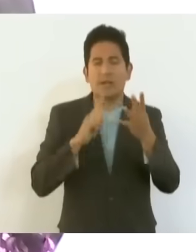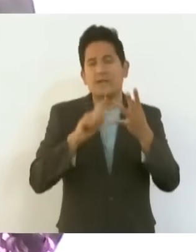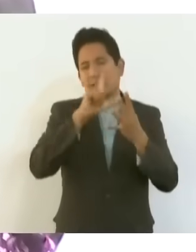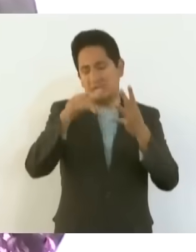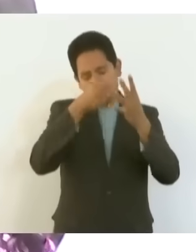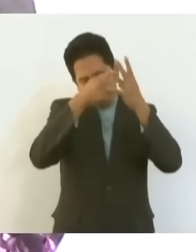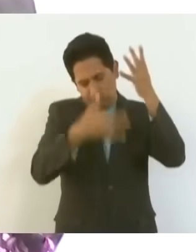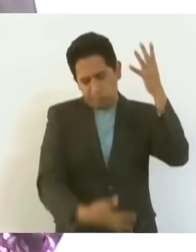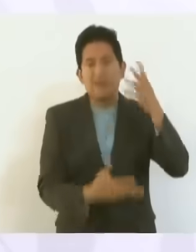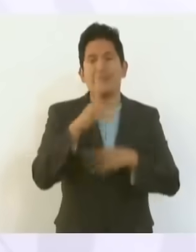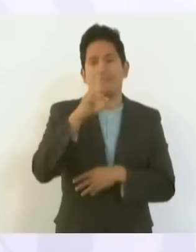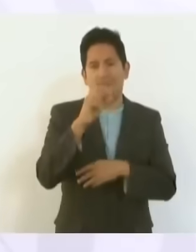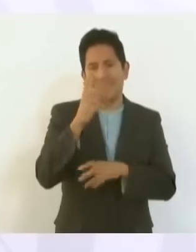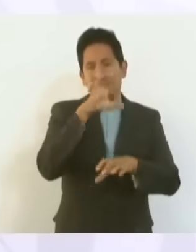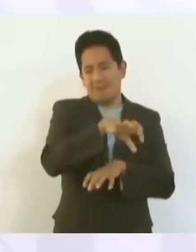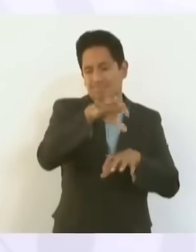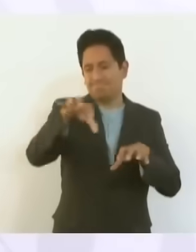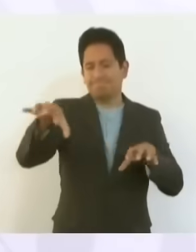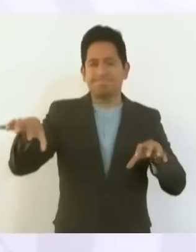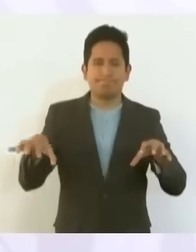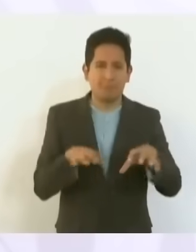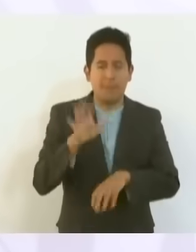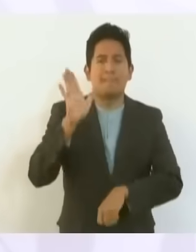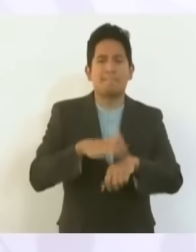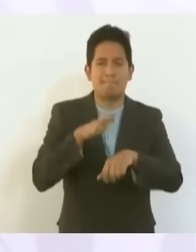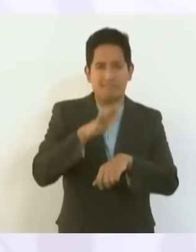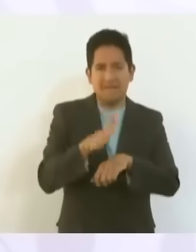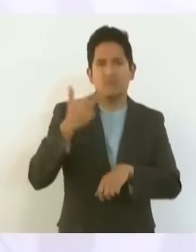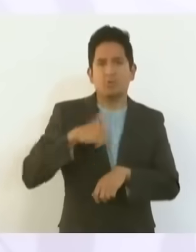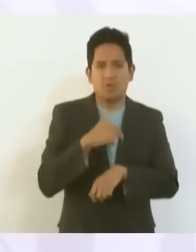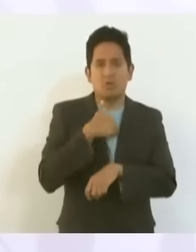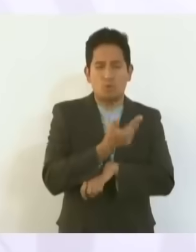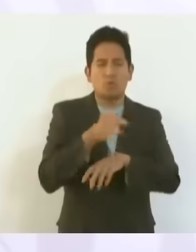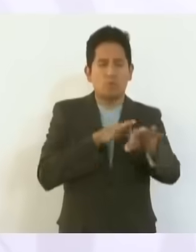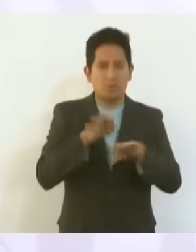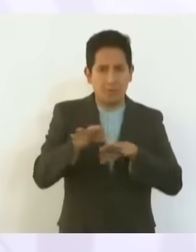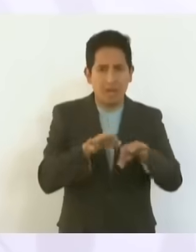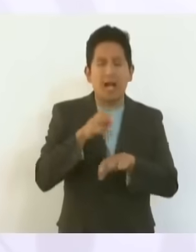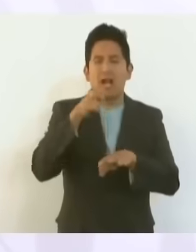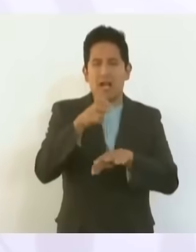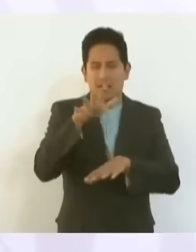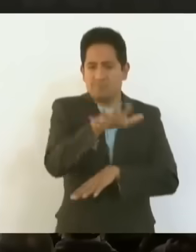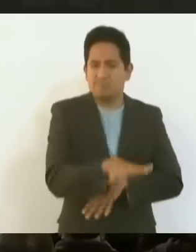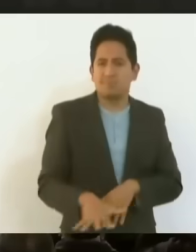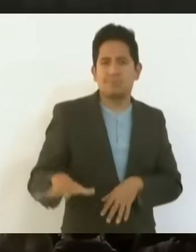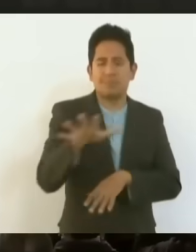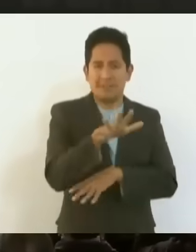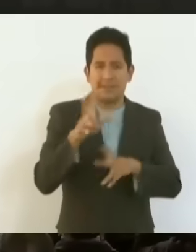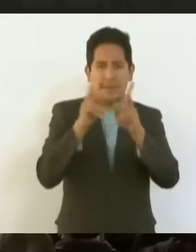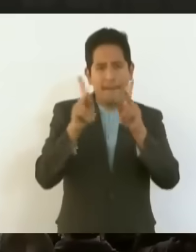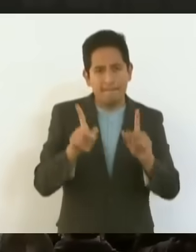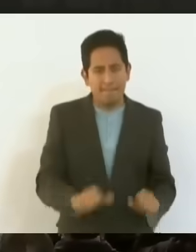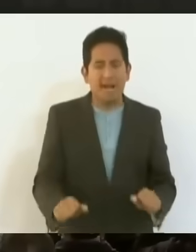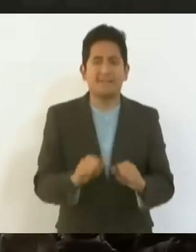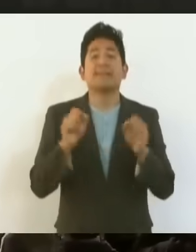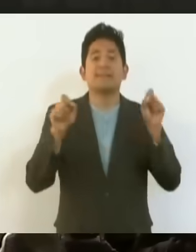donde estamos trabajando estos grandes territorios de paz e igualdad. Los pilares y las utopías